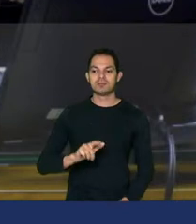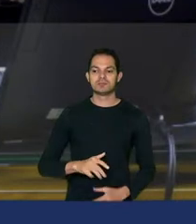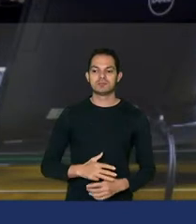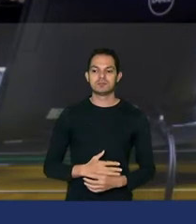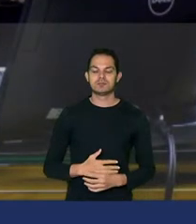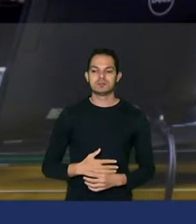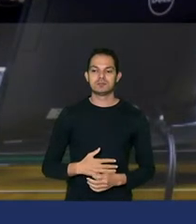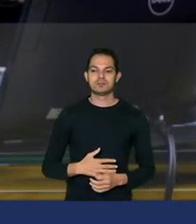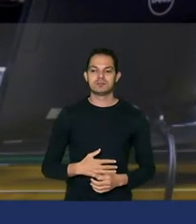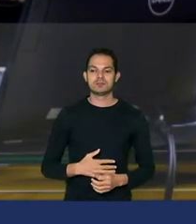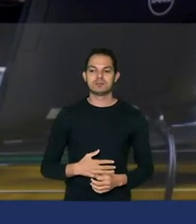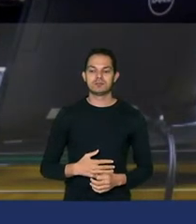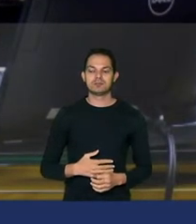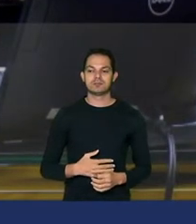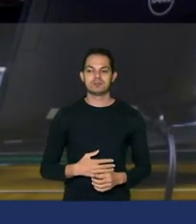REQUERIMENTO, DEPUTADO DANIEL